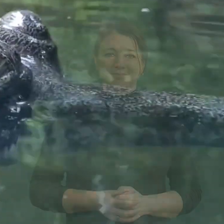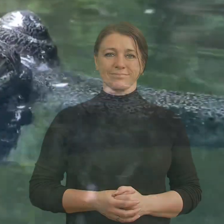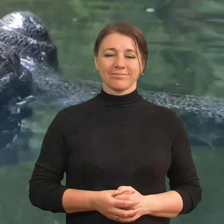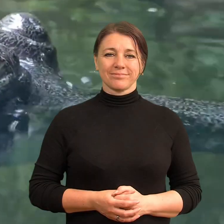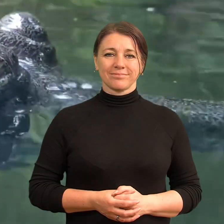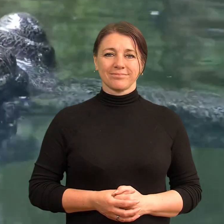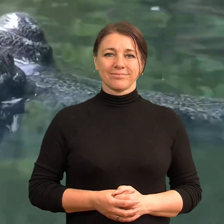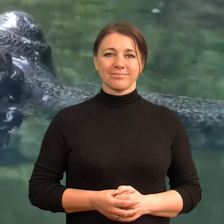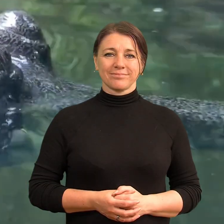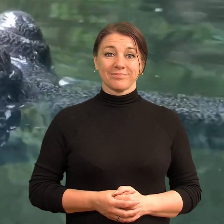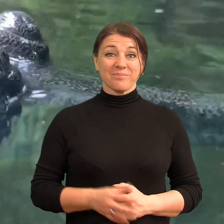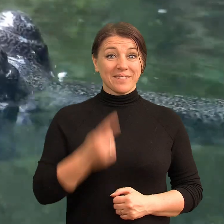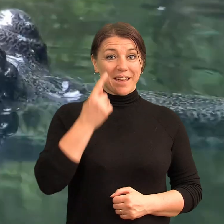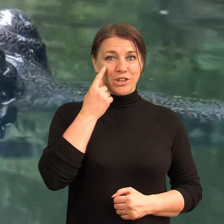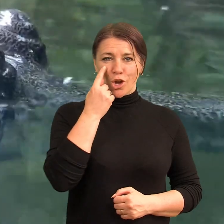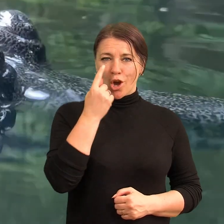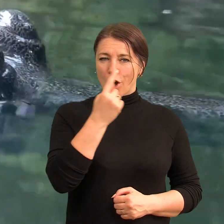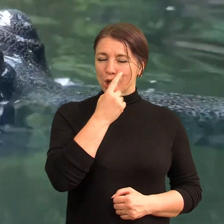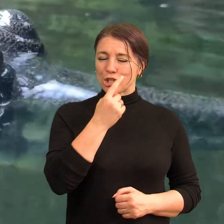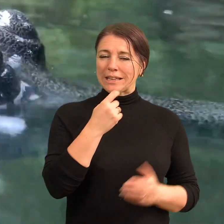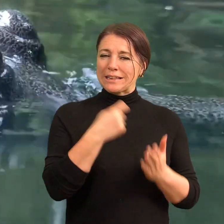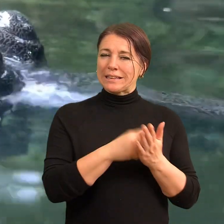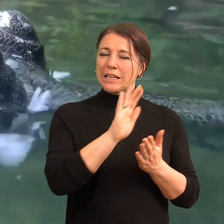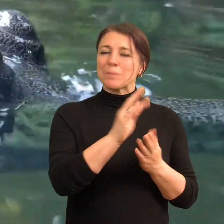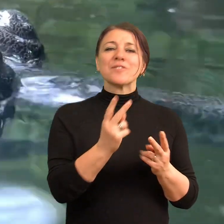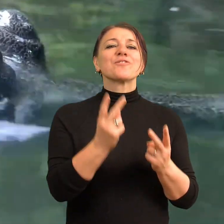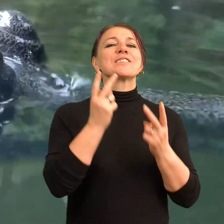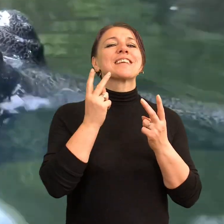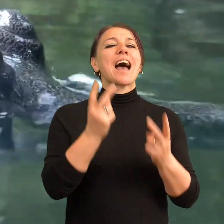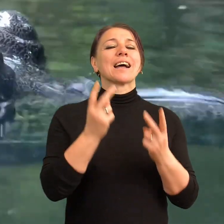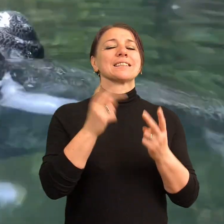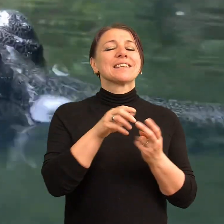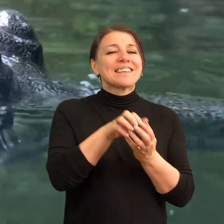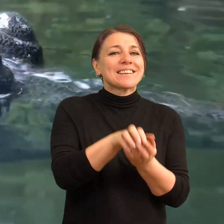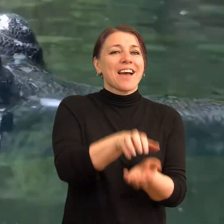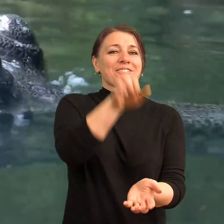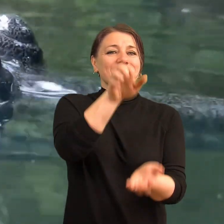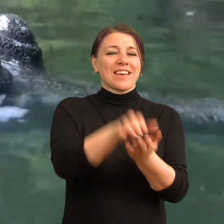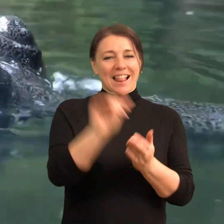A s pohledem do očí vzácného gaviála indického se s vámi dnes loučím z pavilonu čambal